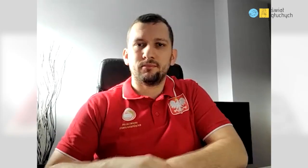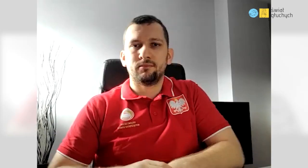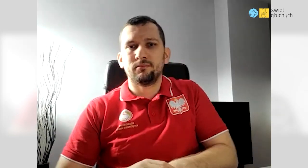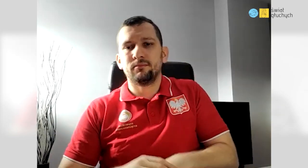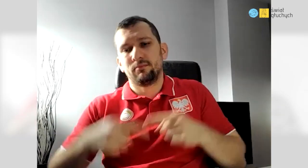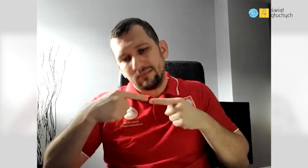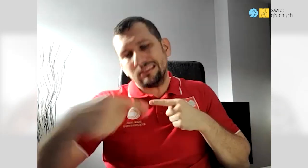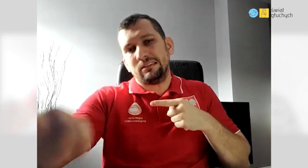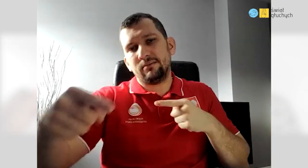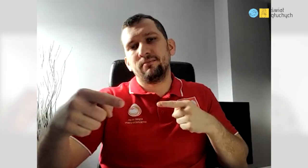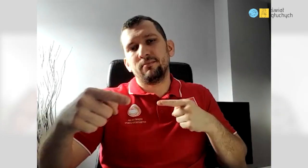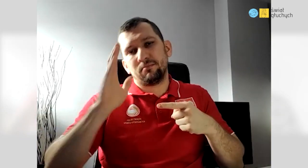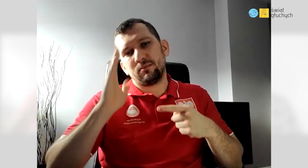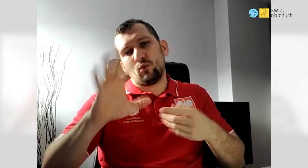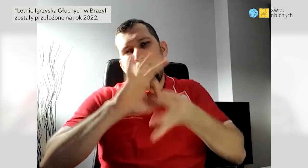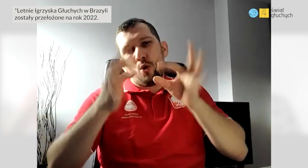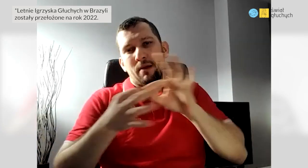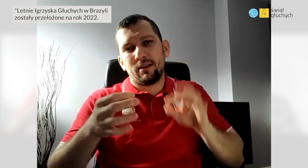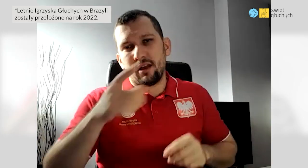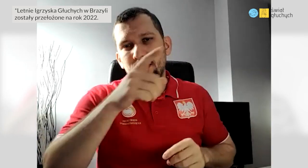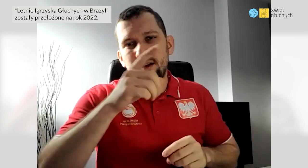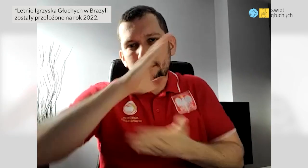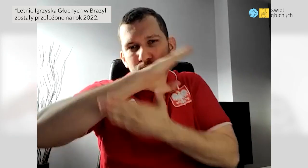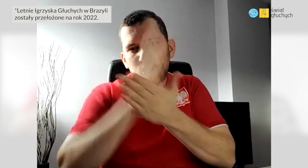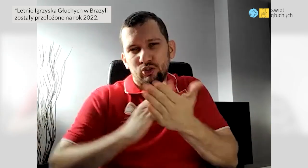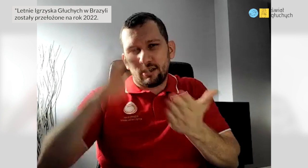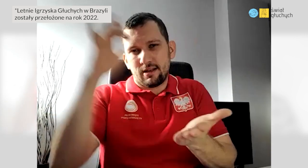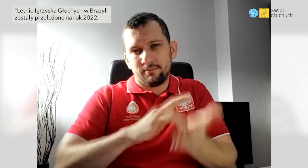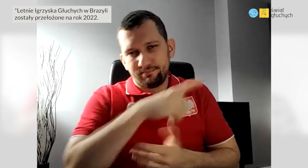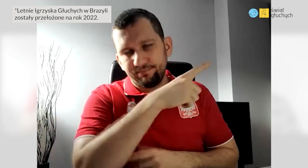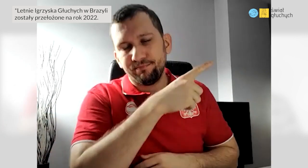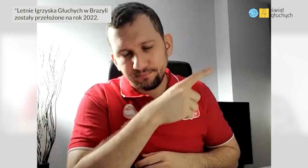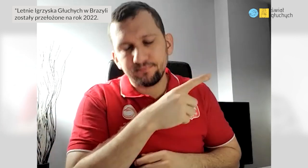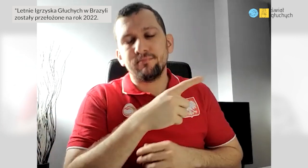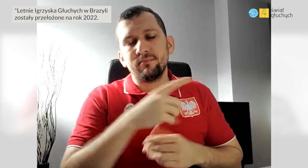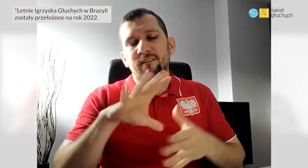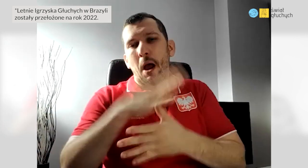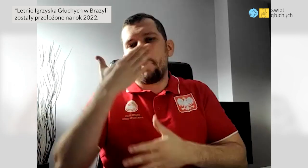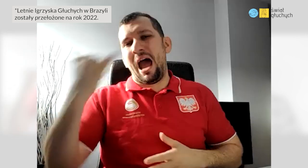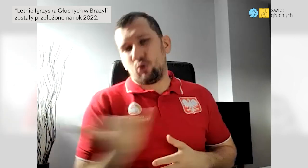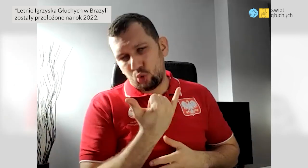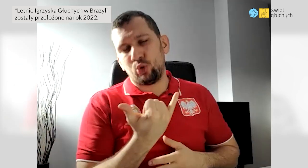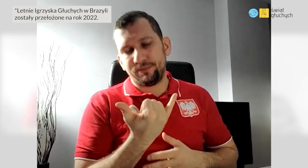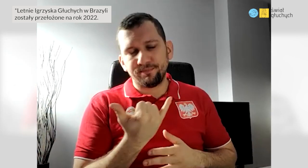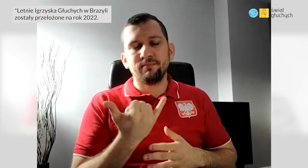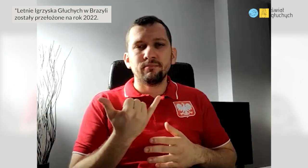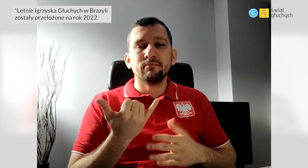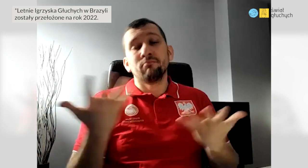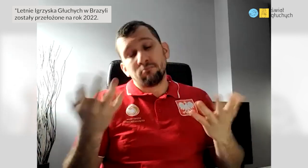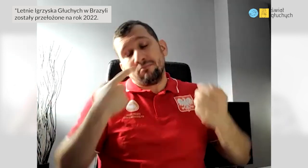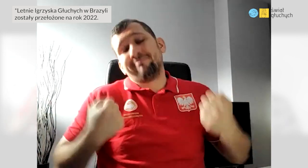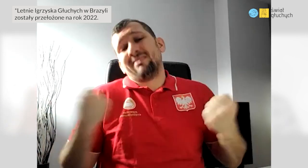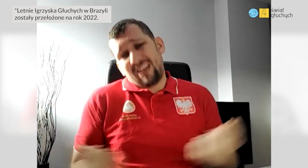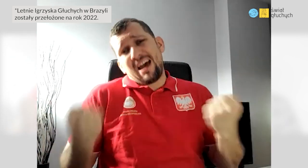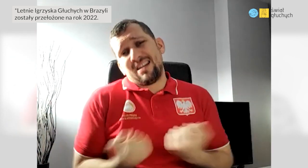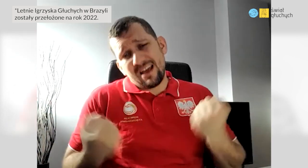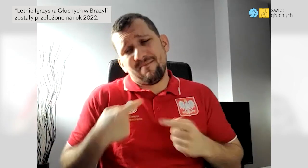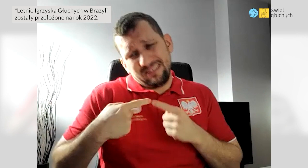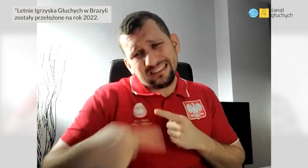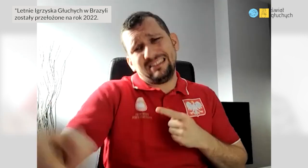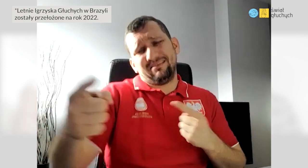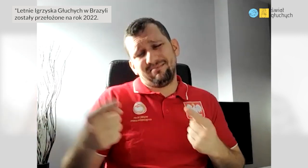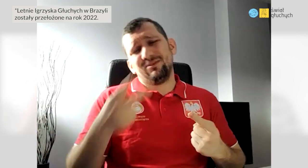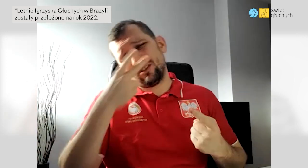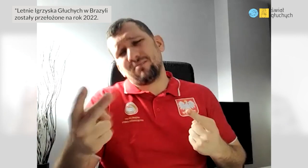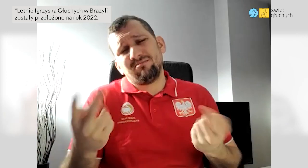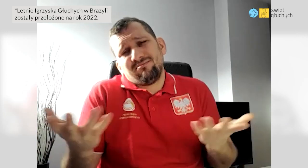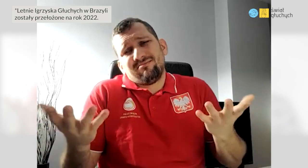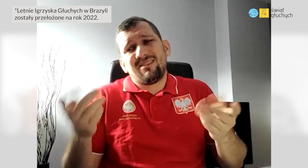Igrzyska Olimpijskie Głuchych w Brazylii w maju (oficjalnie przełożone na rok 2022).